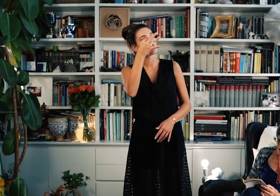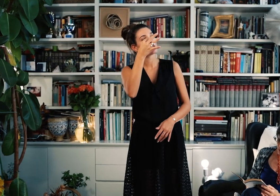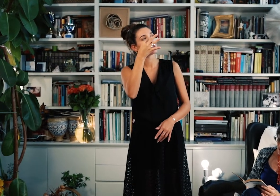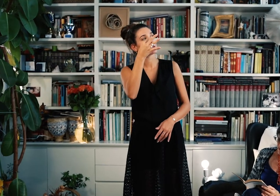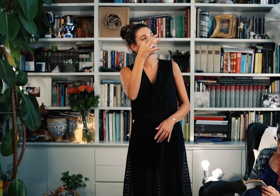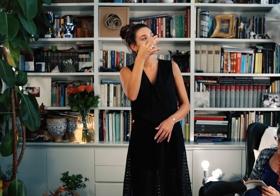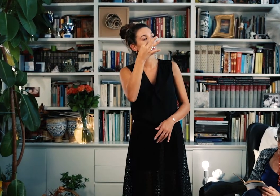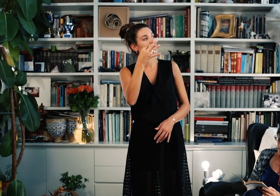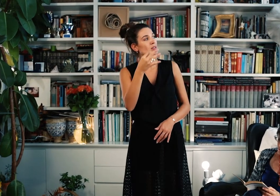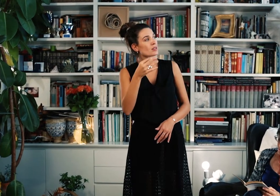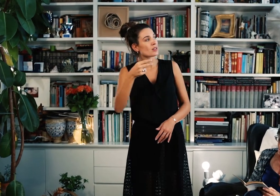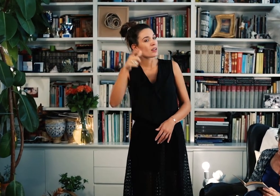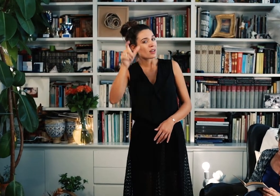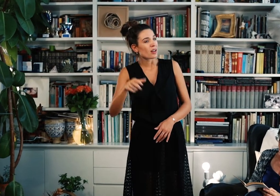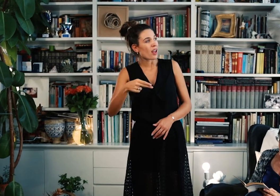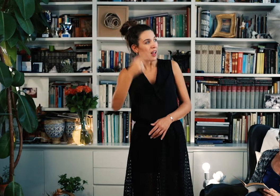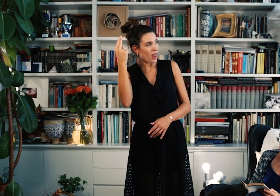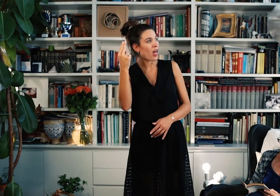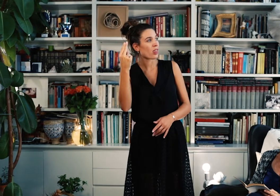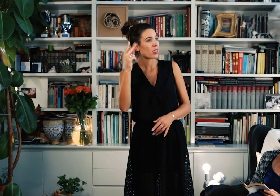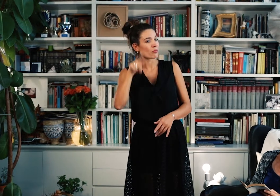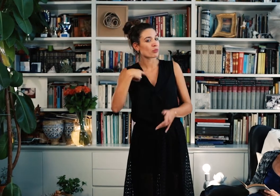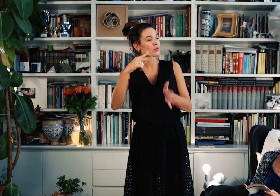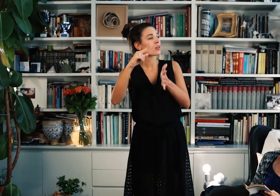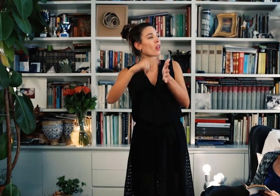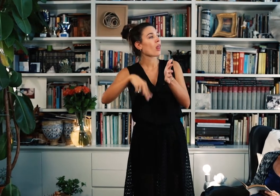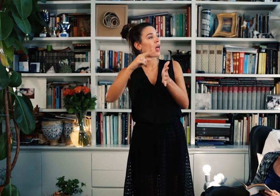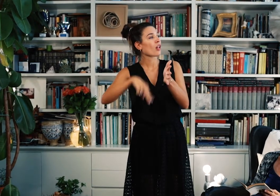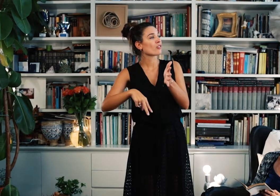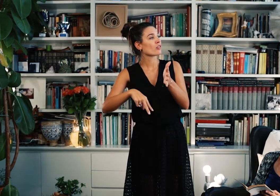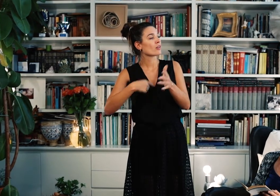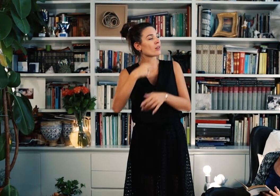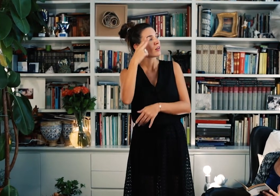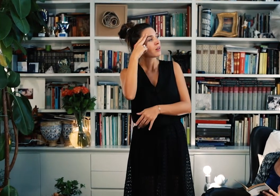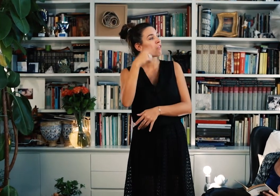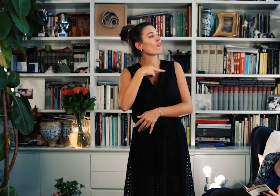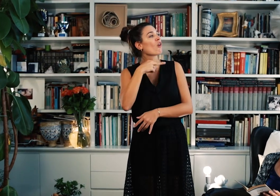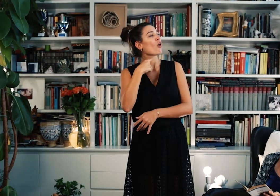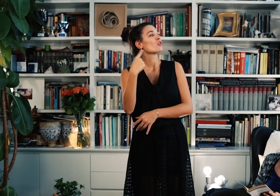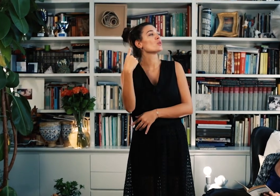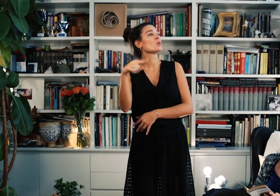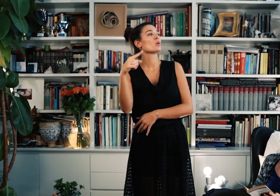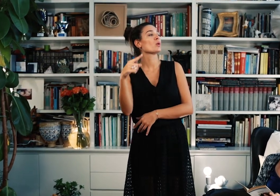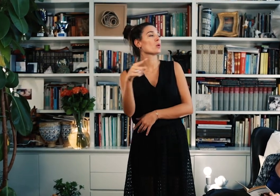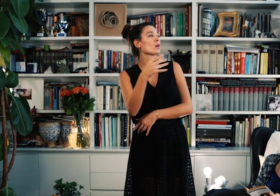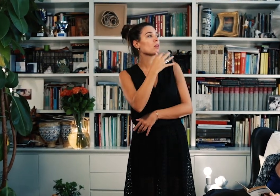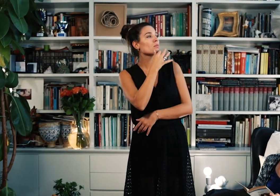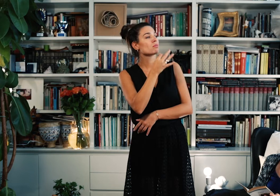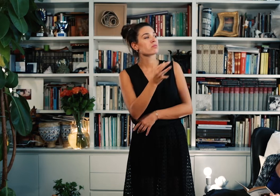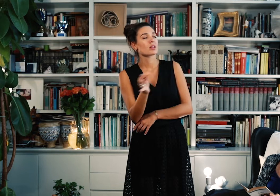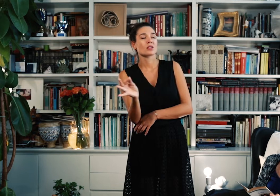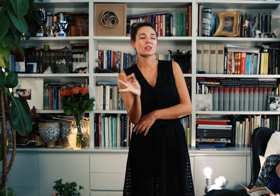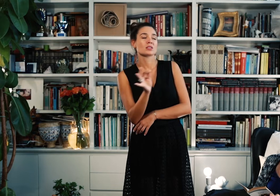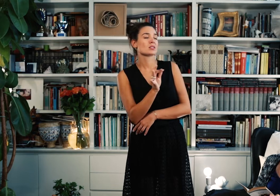"Volle anche leggermela quella lettera, aveva una voce bellissima e leggeva quelle